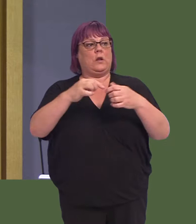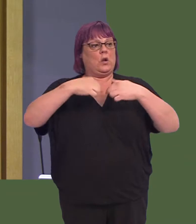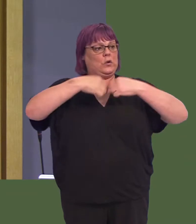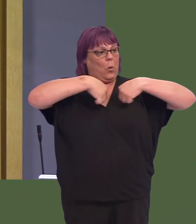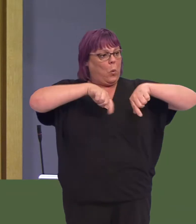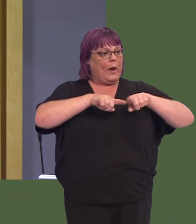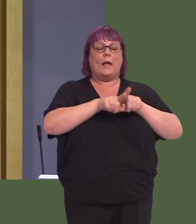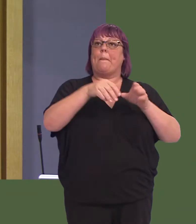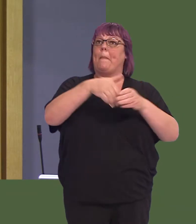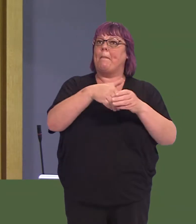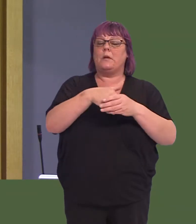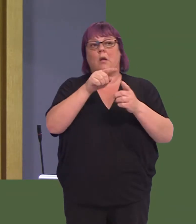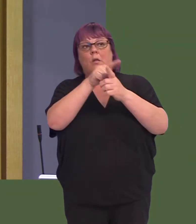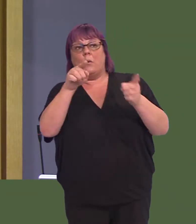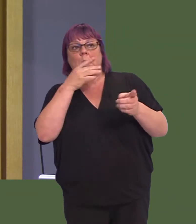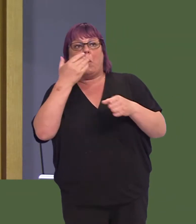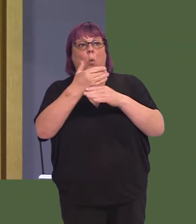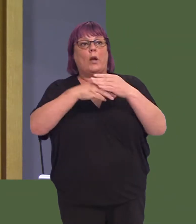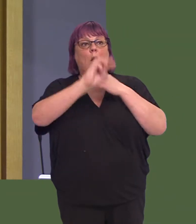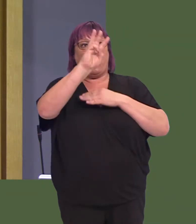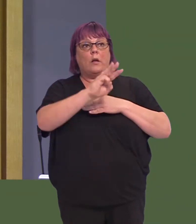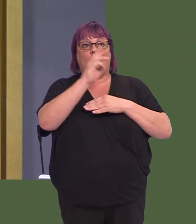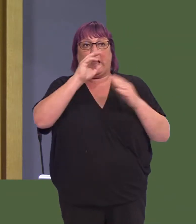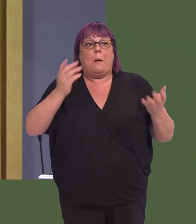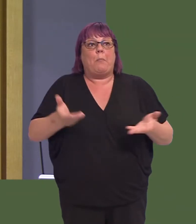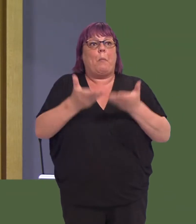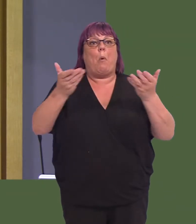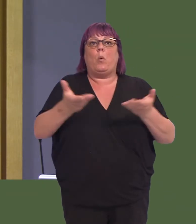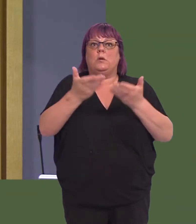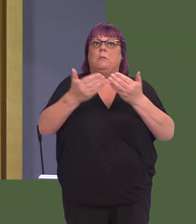gweithio yma yng Nghymru, yn gwneud ein rÙl ni i hybu'r sector yma?